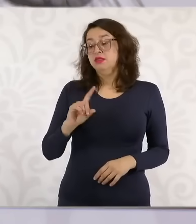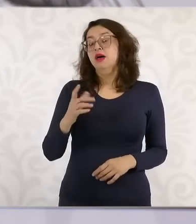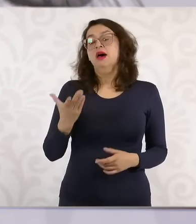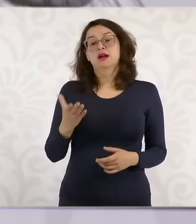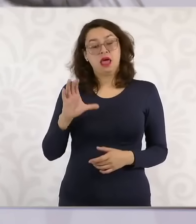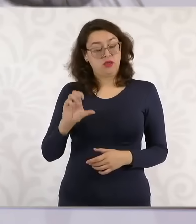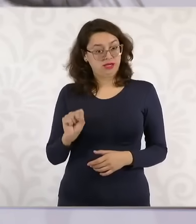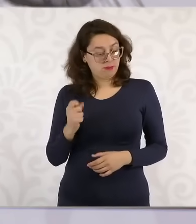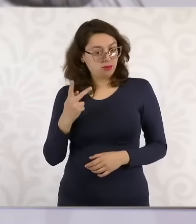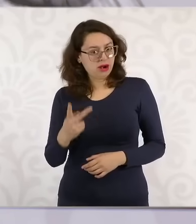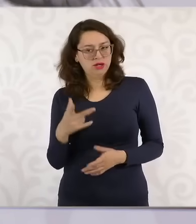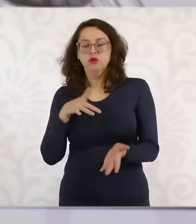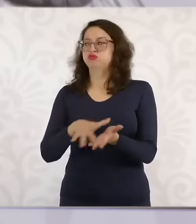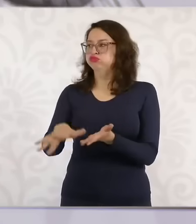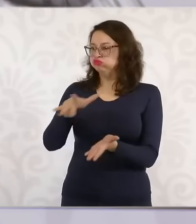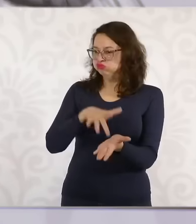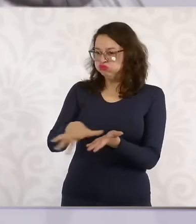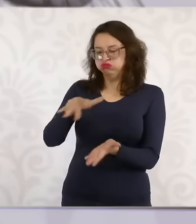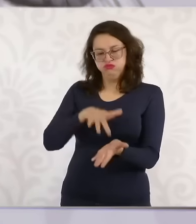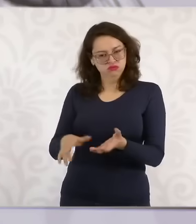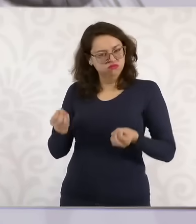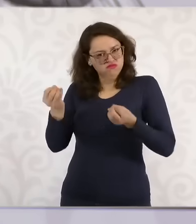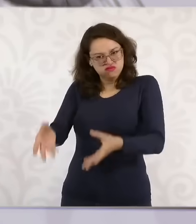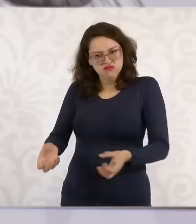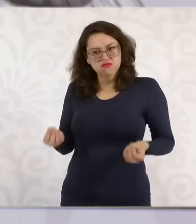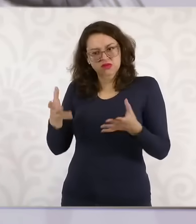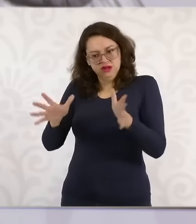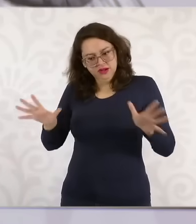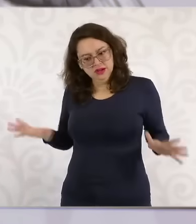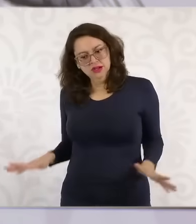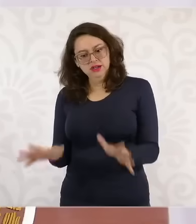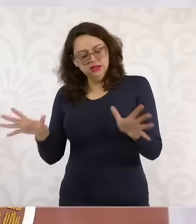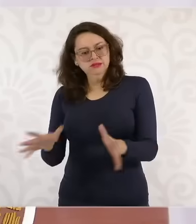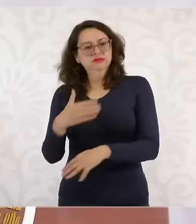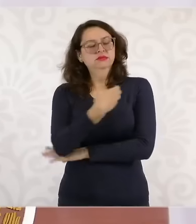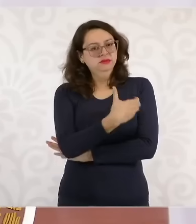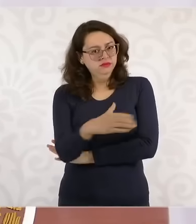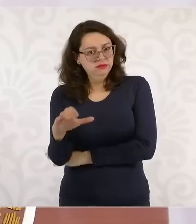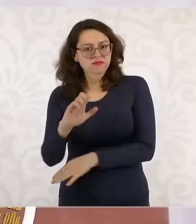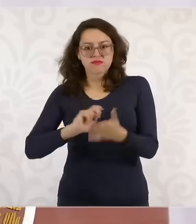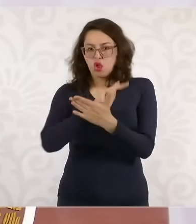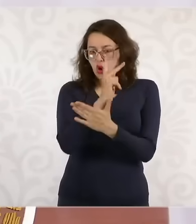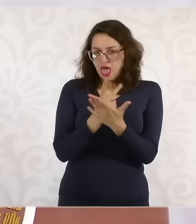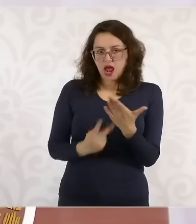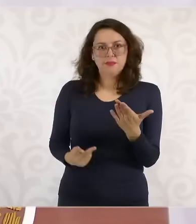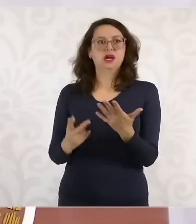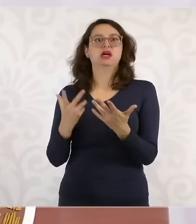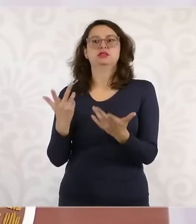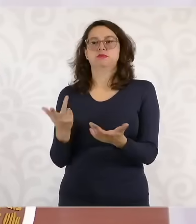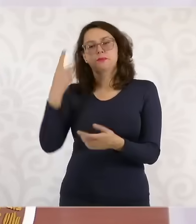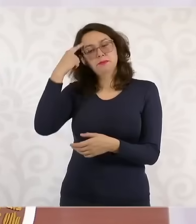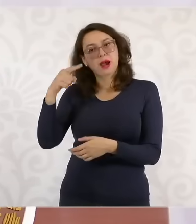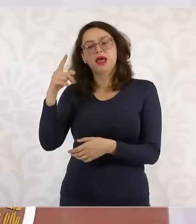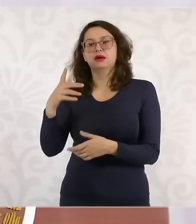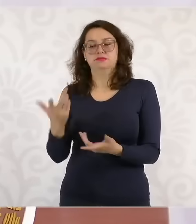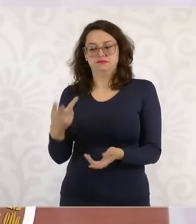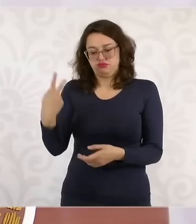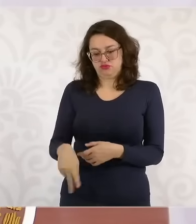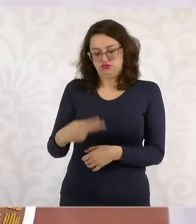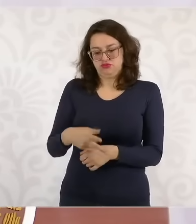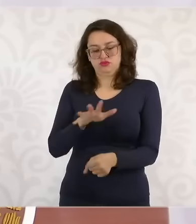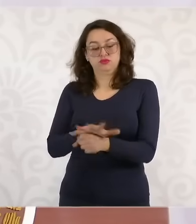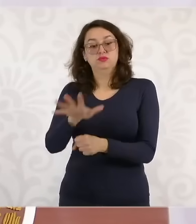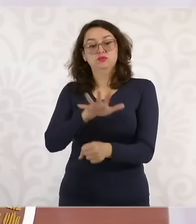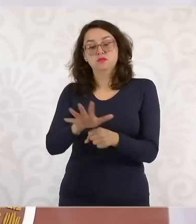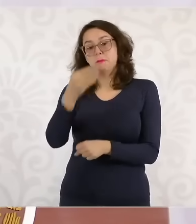apoyo, pues por la eh los programas que ayudan a la autonomía alimentaria y hay que seguir en